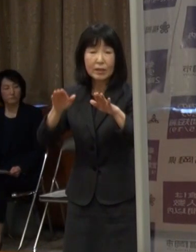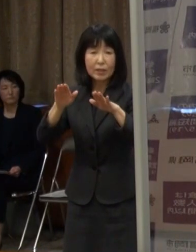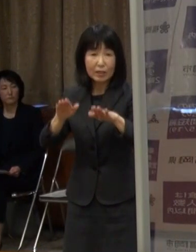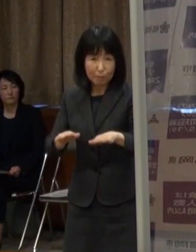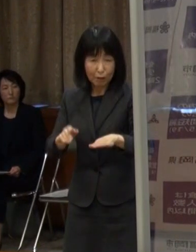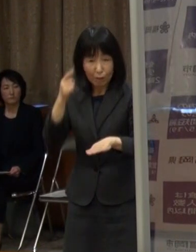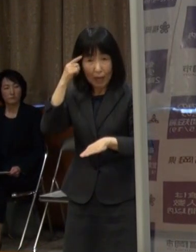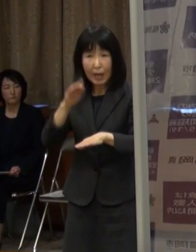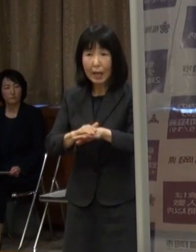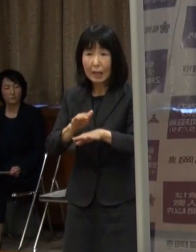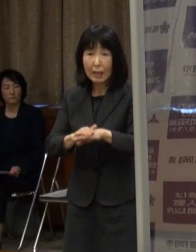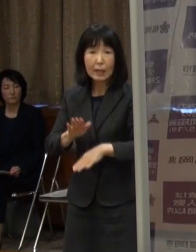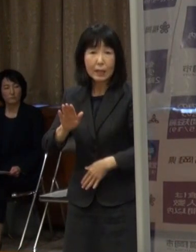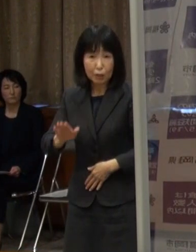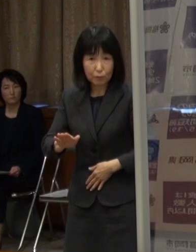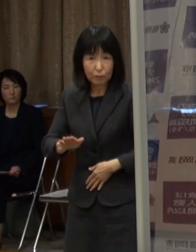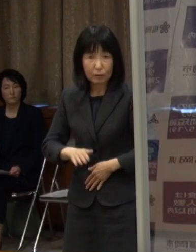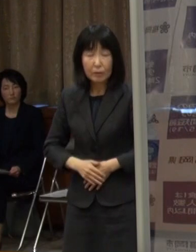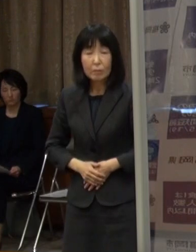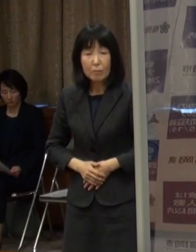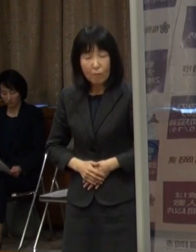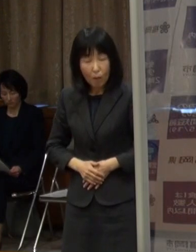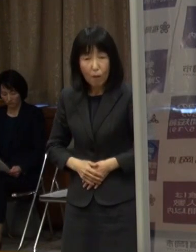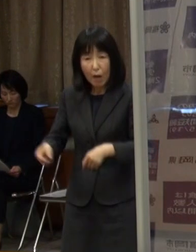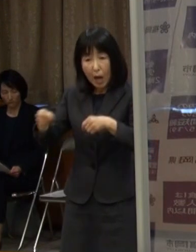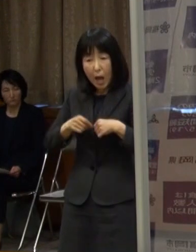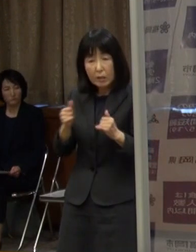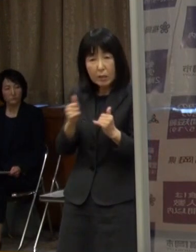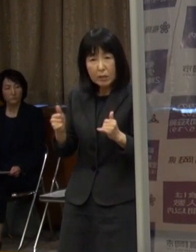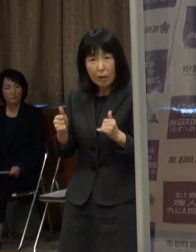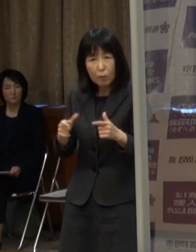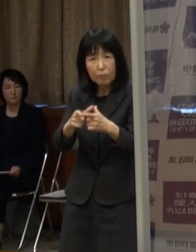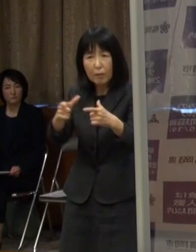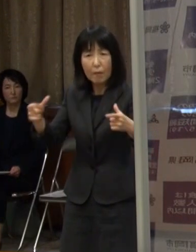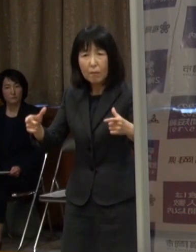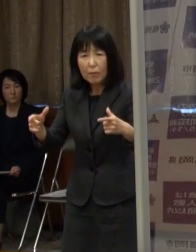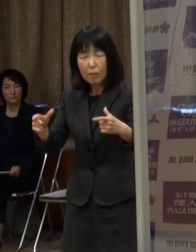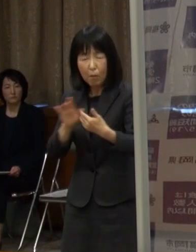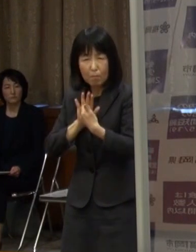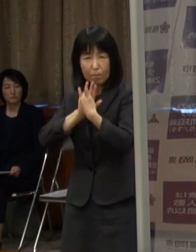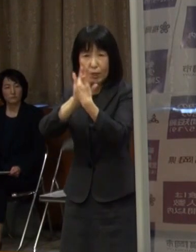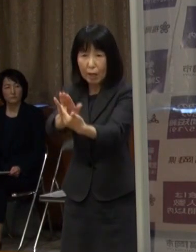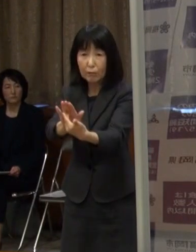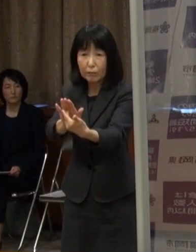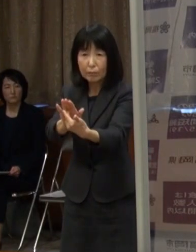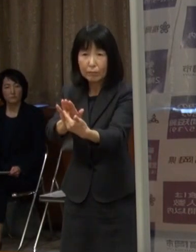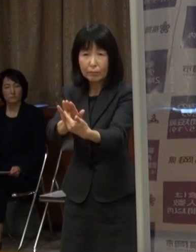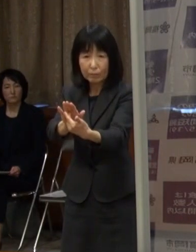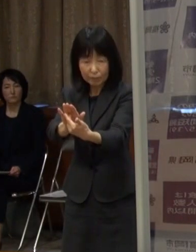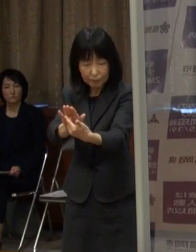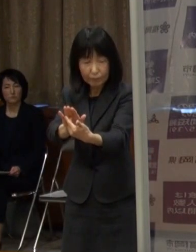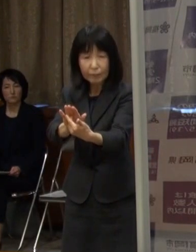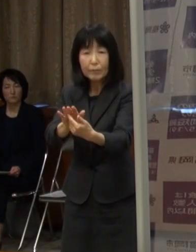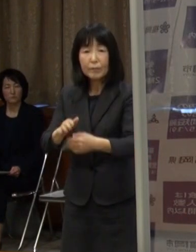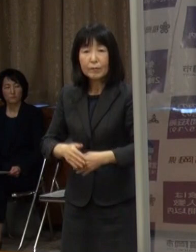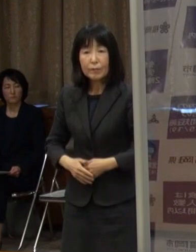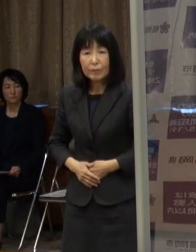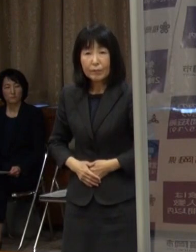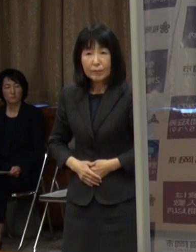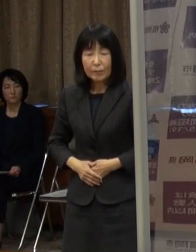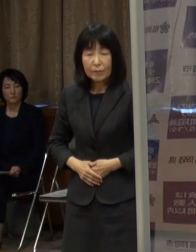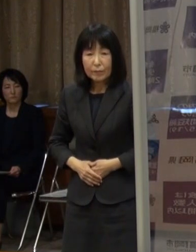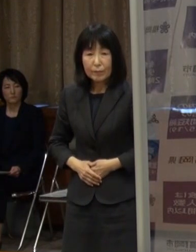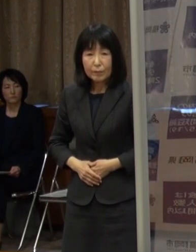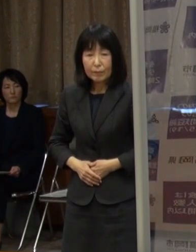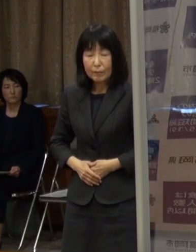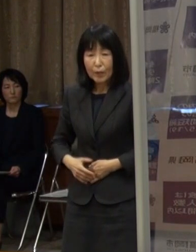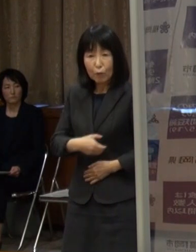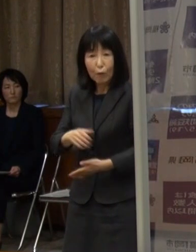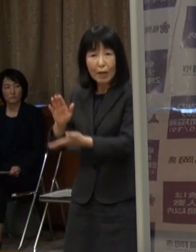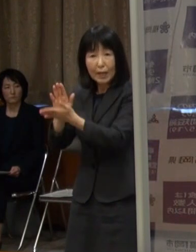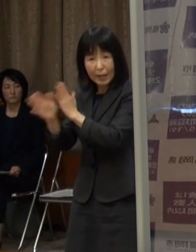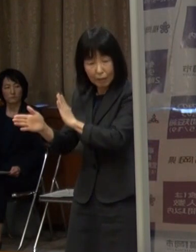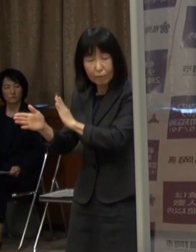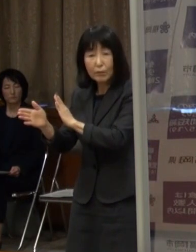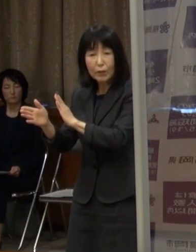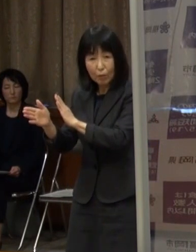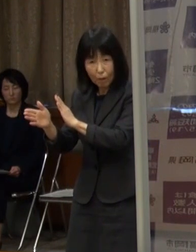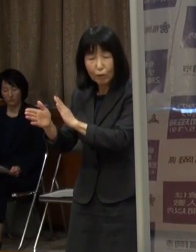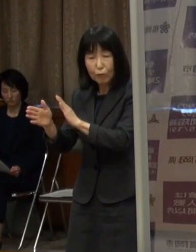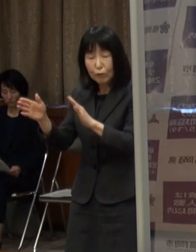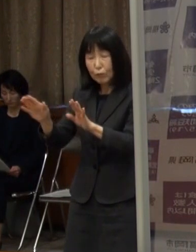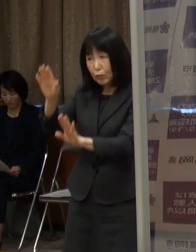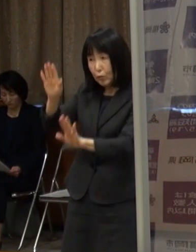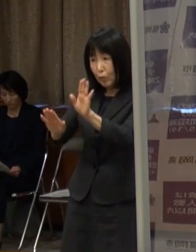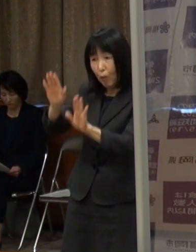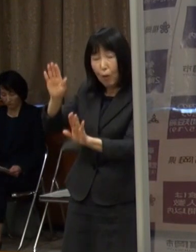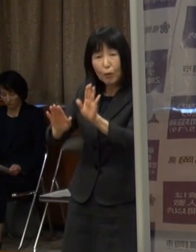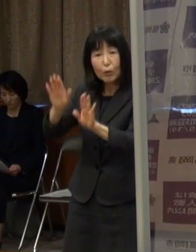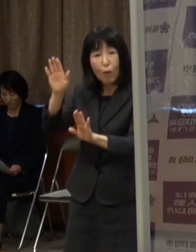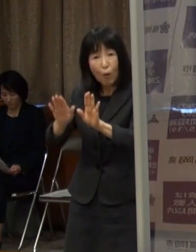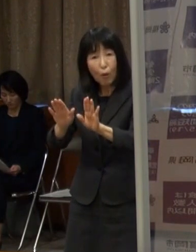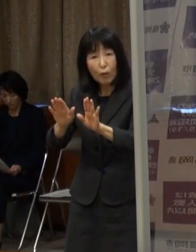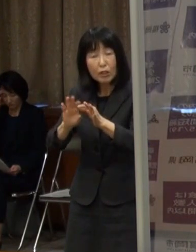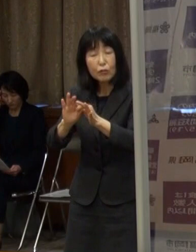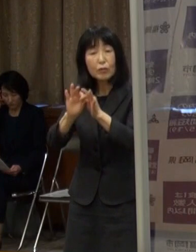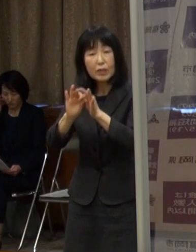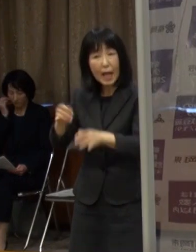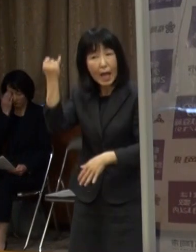これ以上の感染拡大ということにブレーキをかけていきたいということで 県の様々な状況について意見交換をする中で